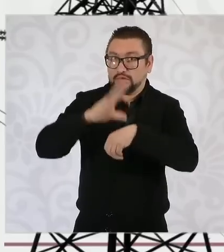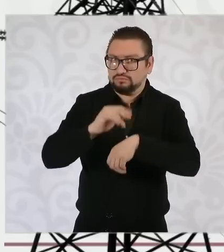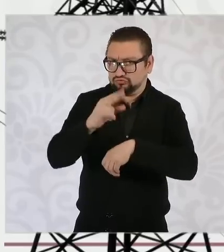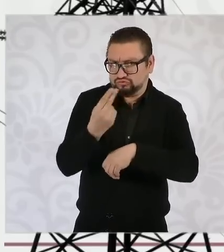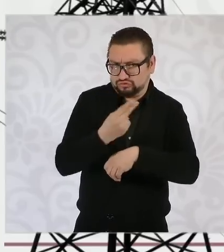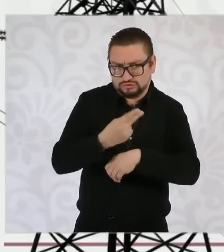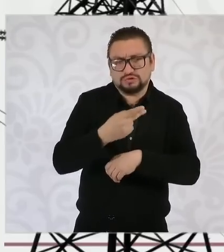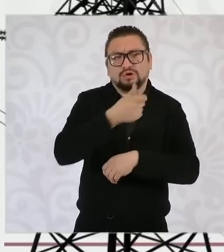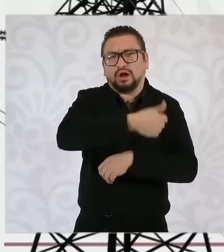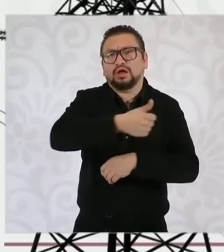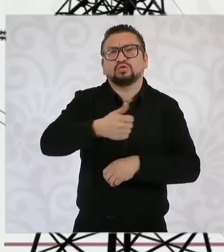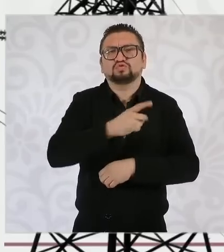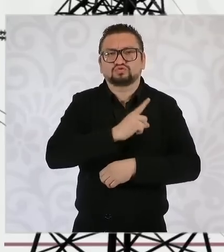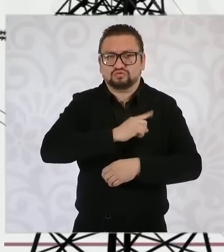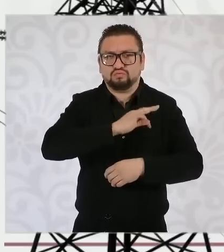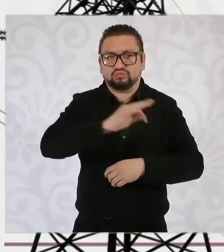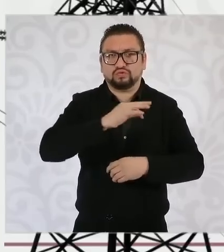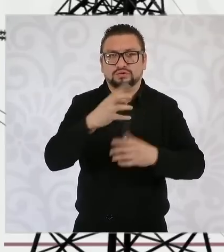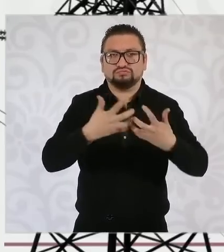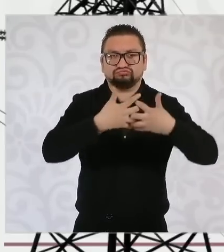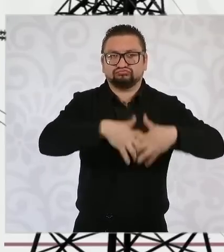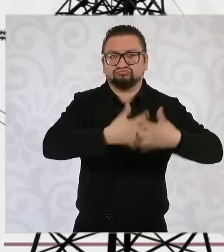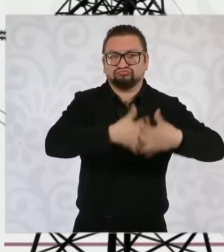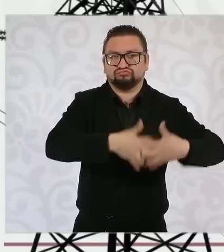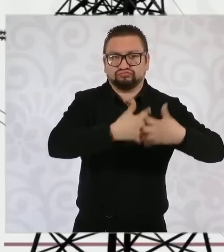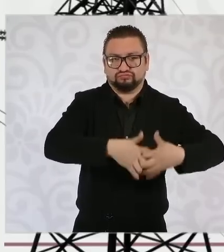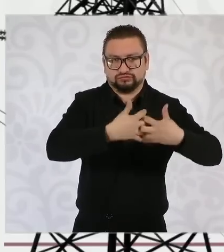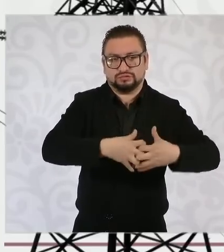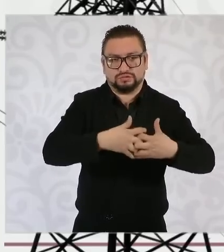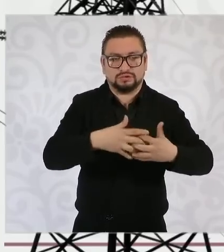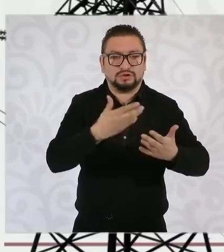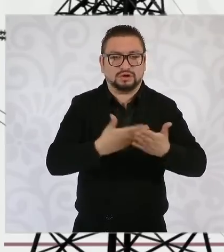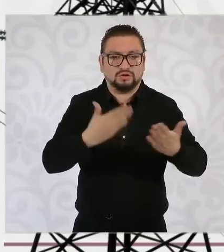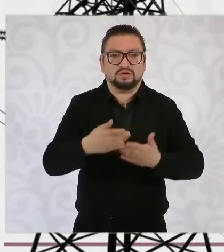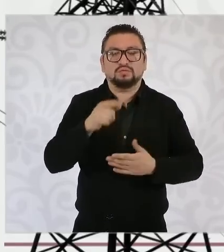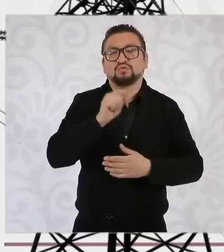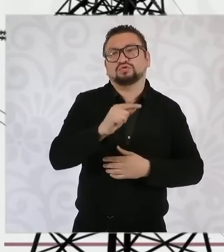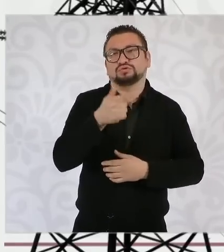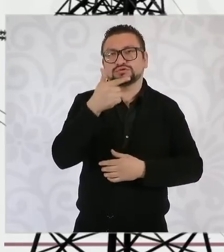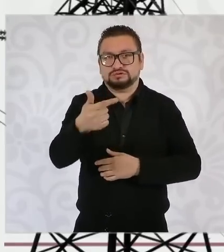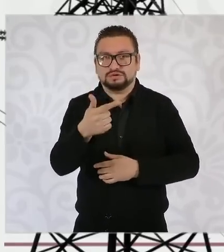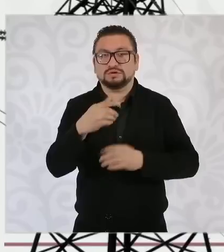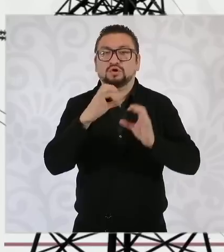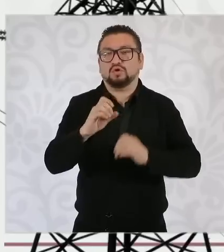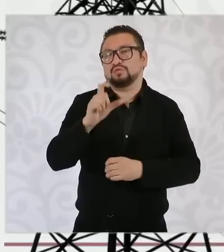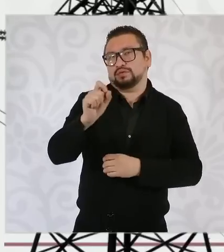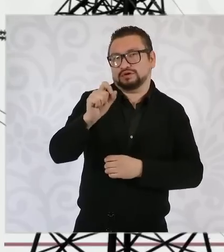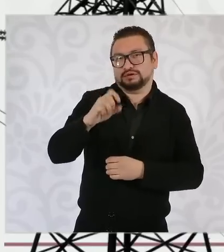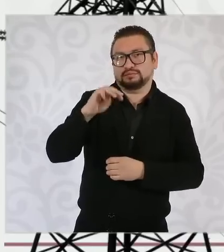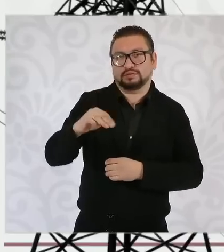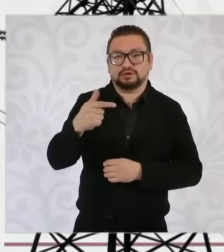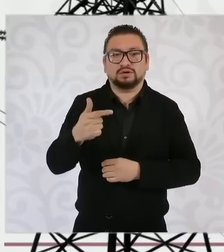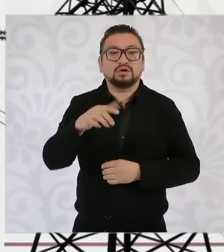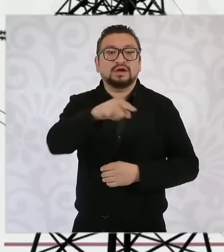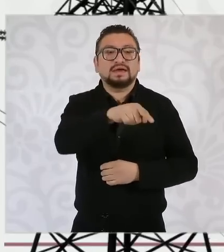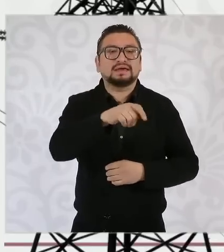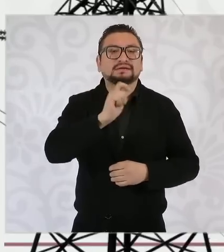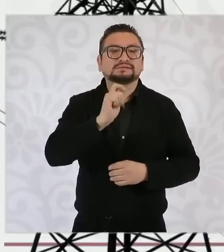que permite instalar una capacidad ahora de entre punto7 y 20 mw con un permiso Expedito